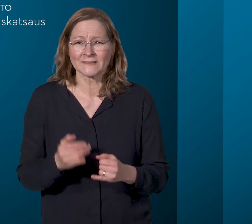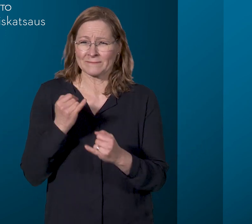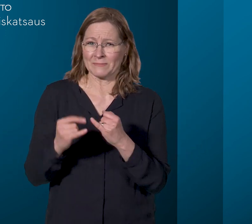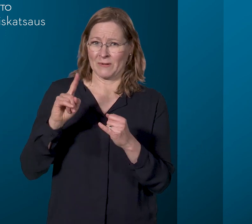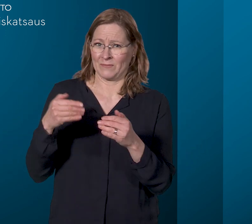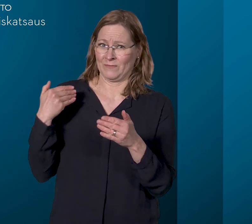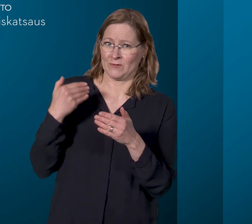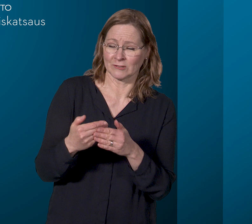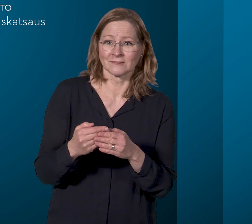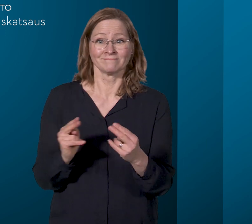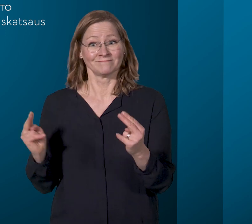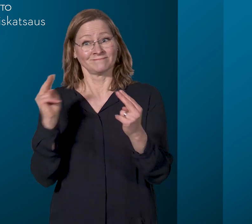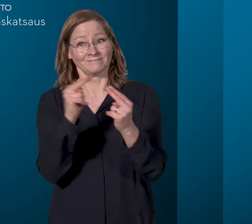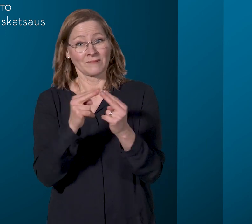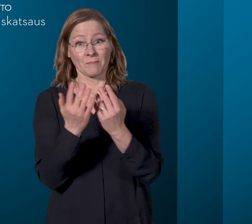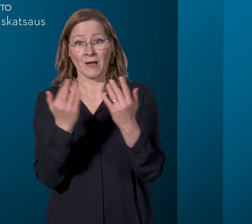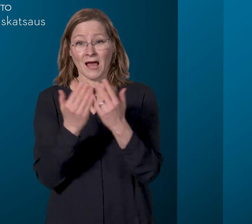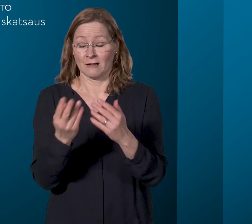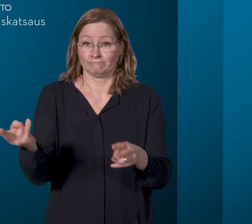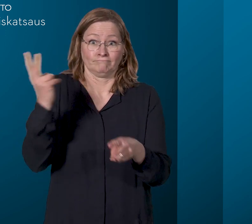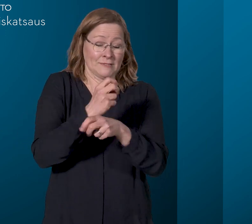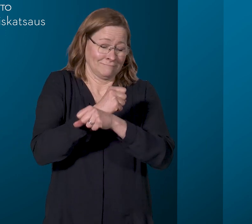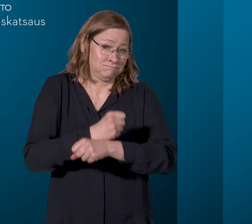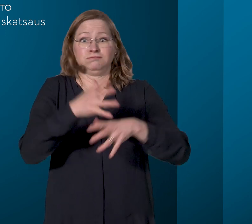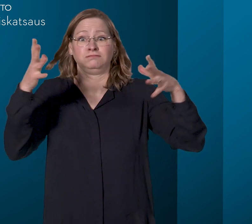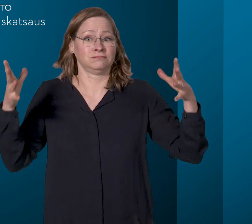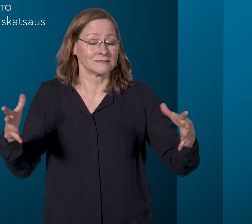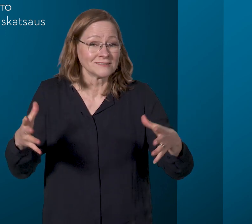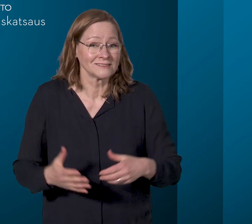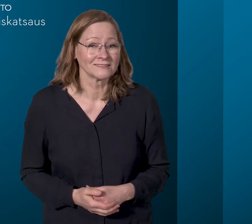Viimeisen vuoden aikana yhteydenottojen määrä on suorastaan räjähtänyt.